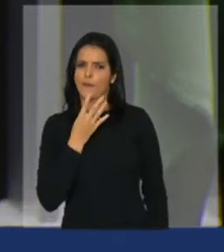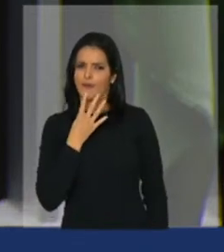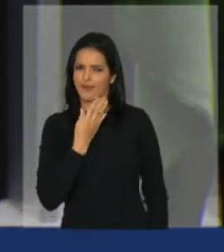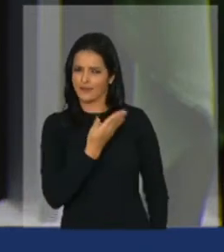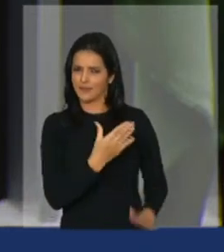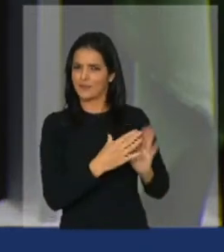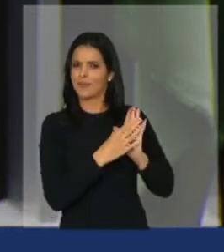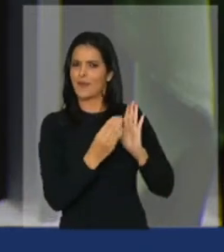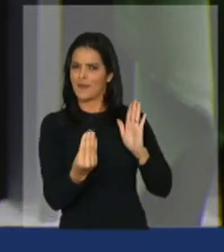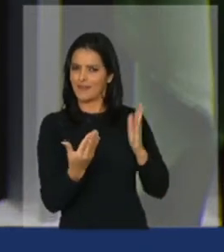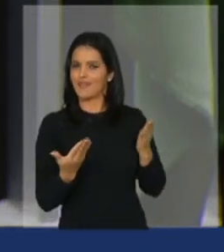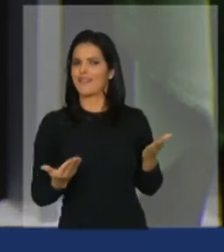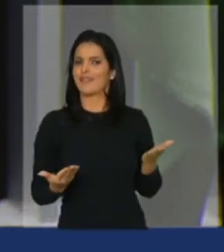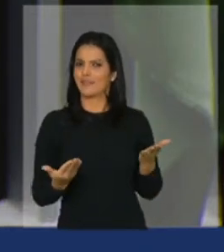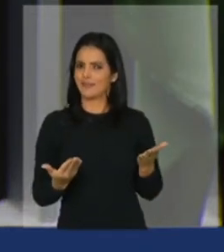MODELO, NÓS TEMOS HOJE O MAIS MODERNO E SEGURO, QUE